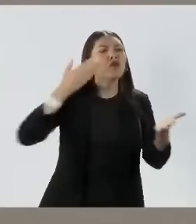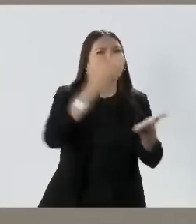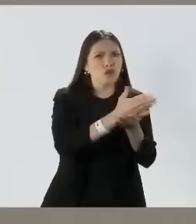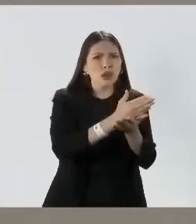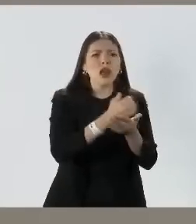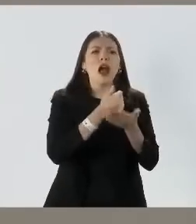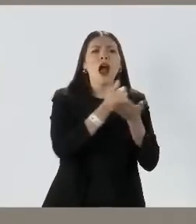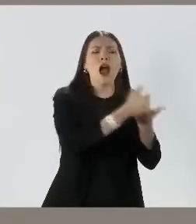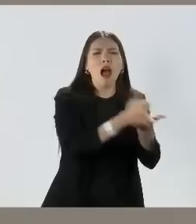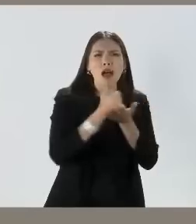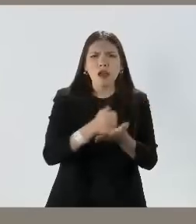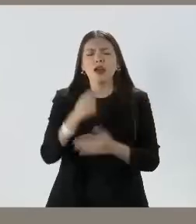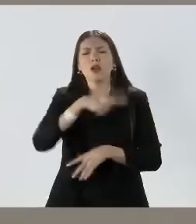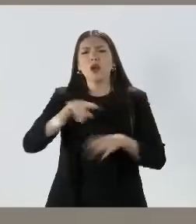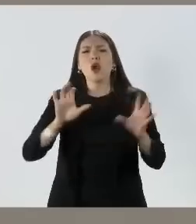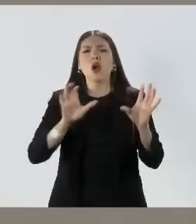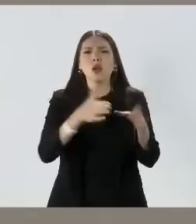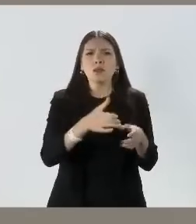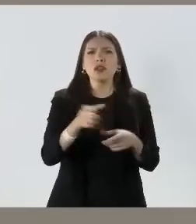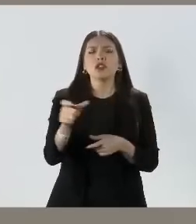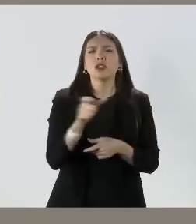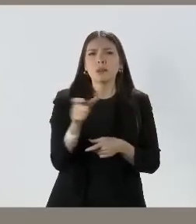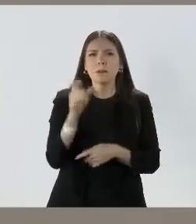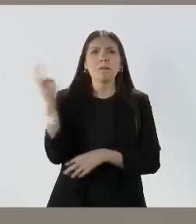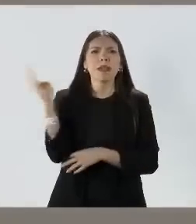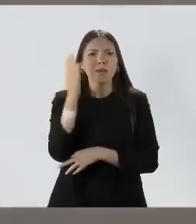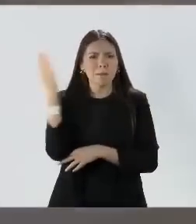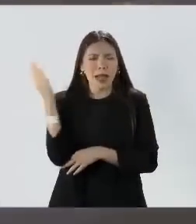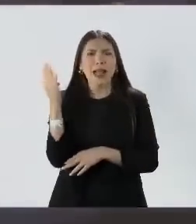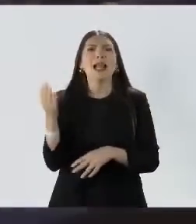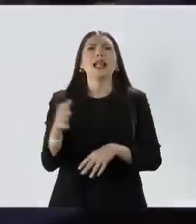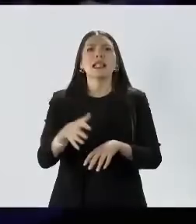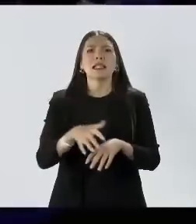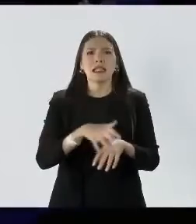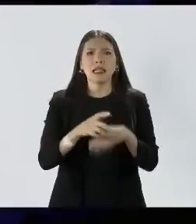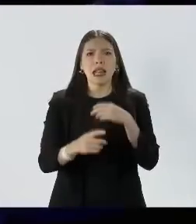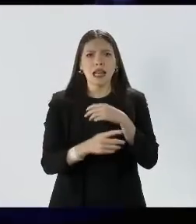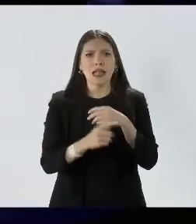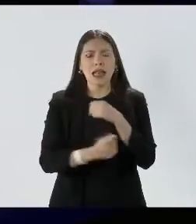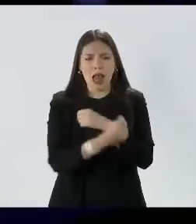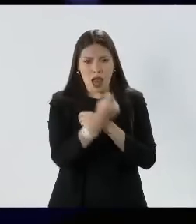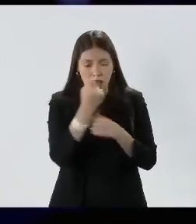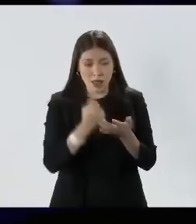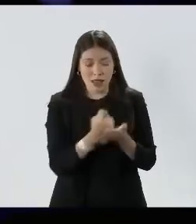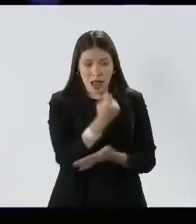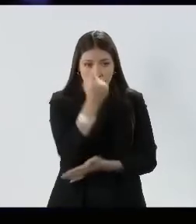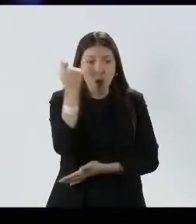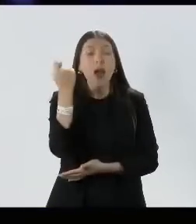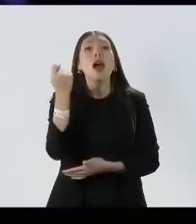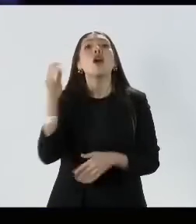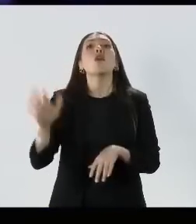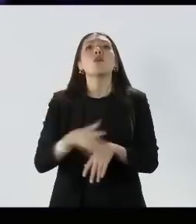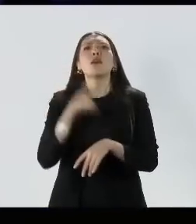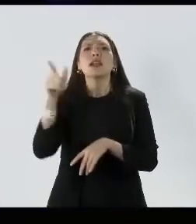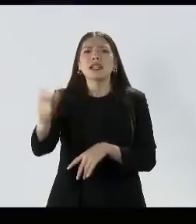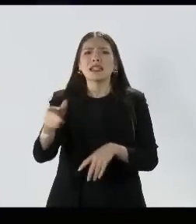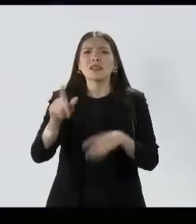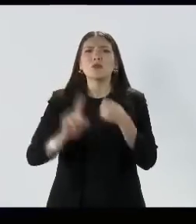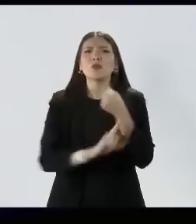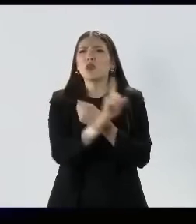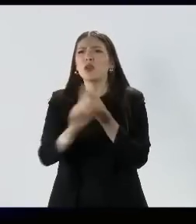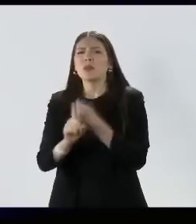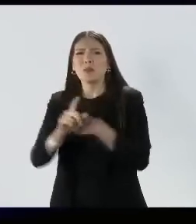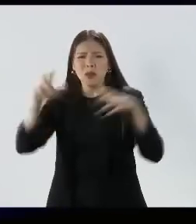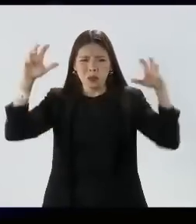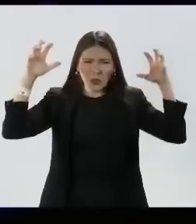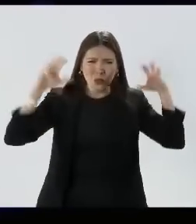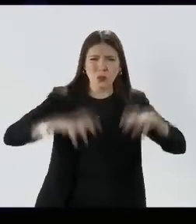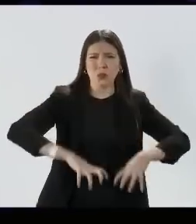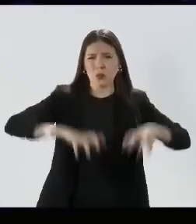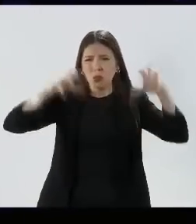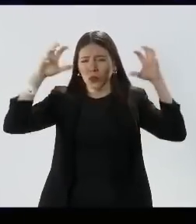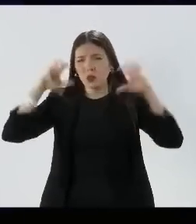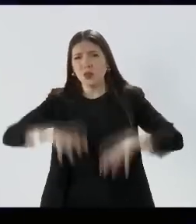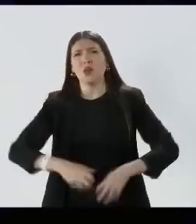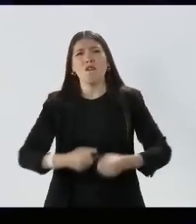Milpalta y Tlahuac que fueron afectadas por una tormenta atípica que inundó viviendas y afectó